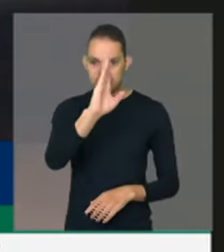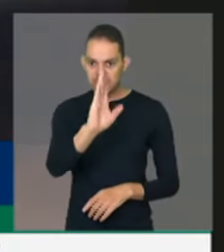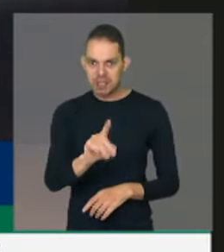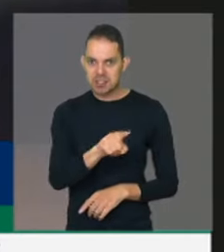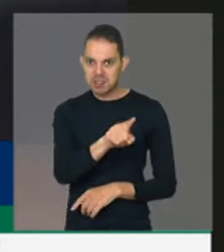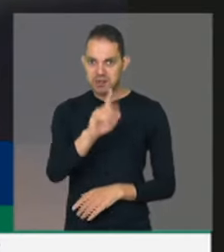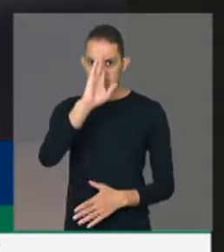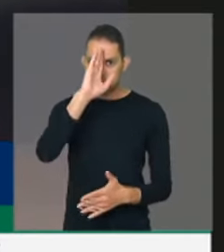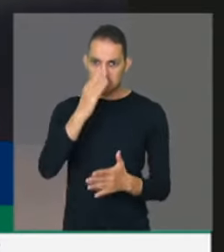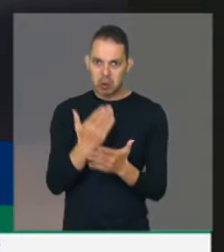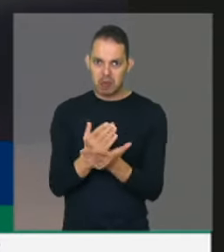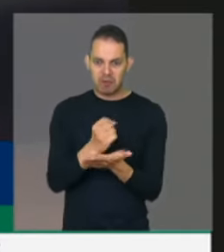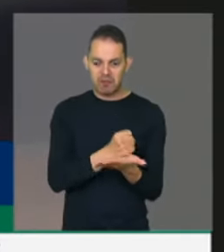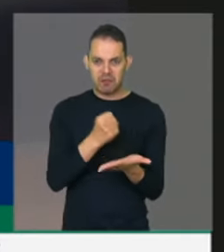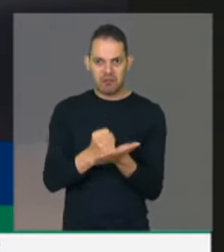DENTRO DA UTI? LEDO ENGANO,